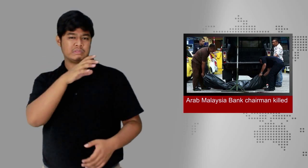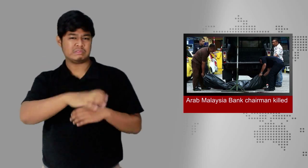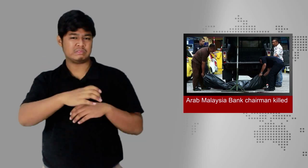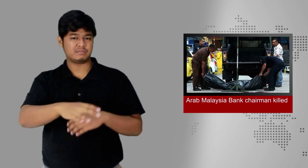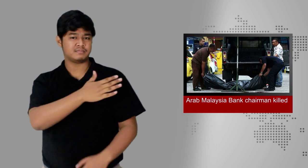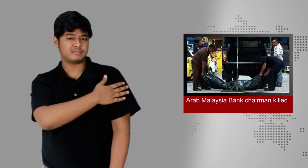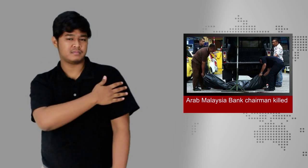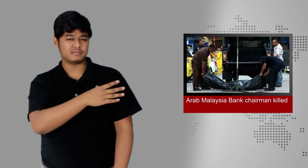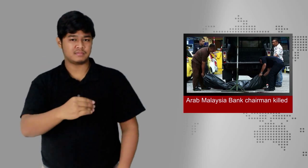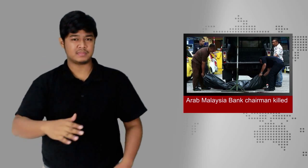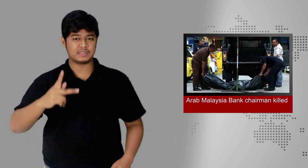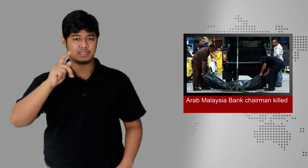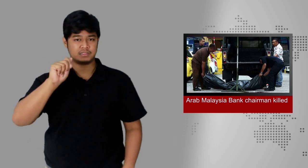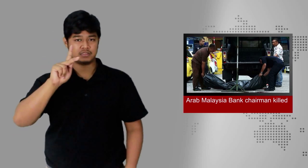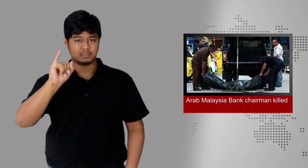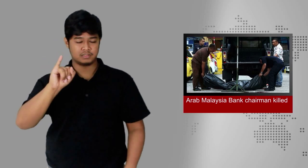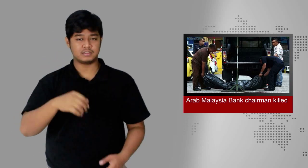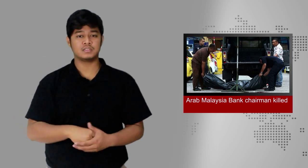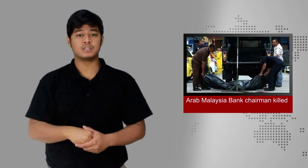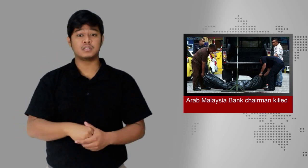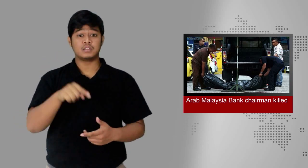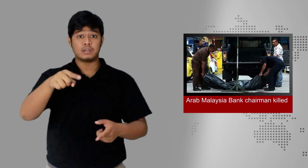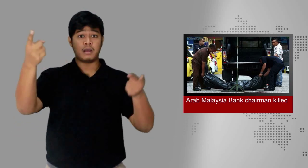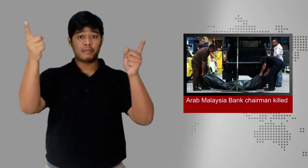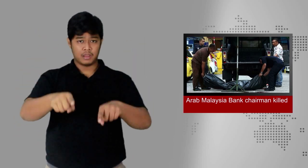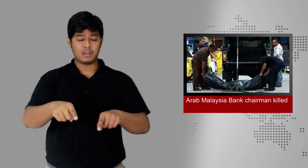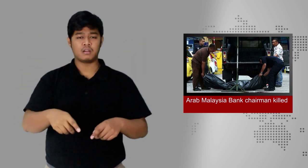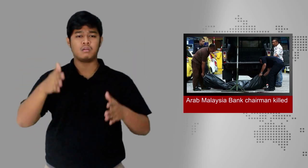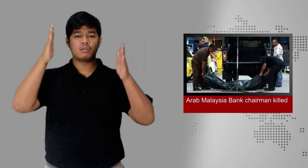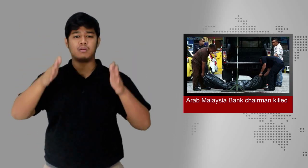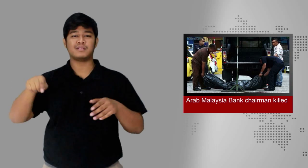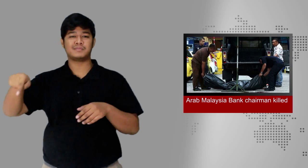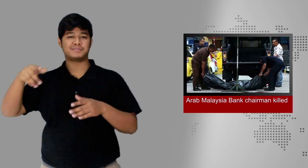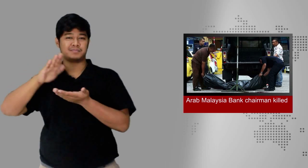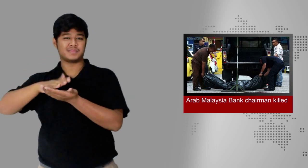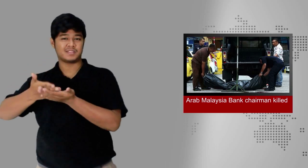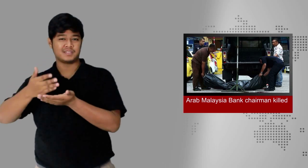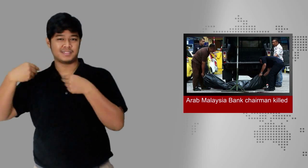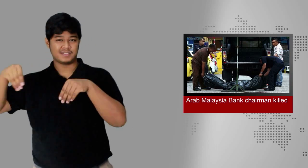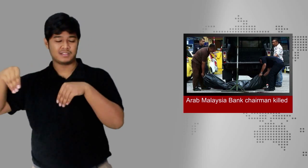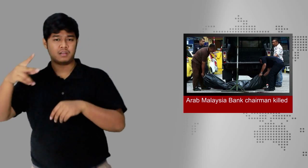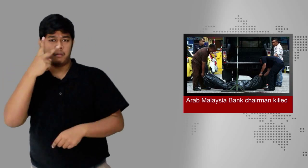Isterinya tercedera di bahagian lengan dan kaki. Kejadian ini berlaku disaksikan oleh tuan gerai..